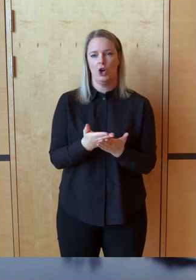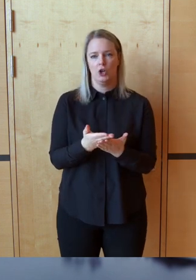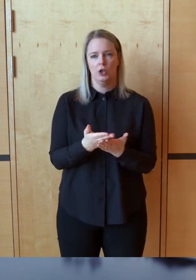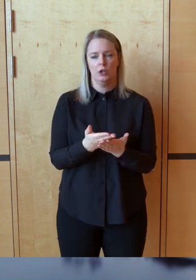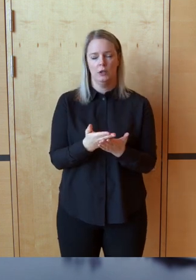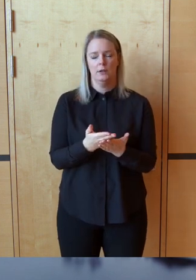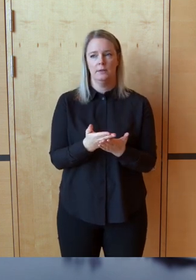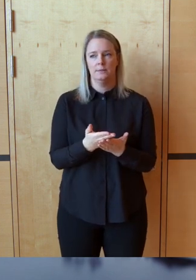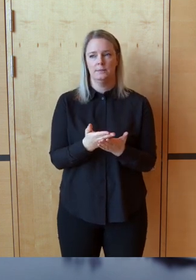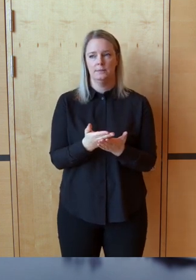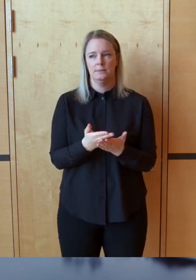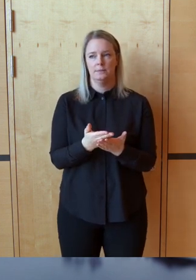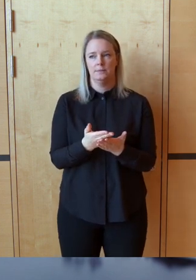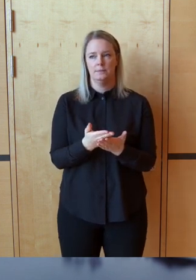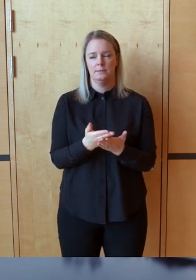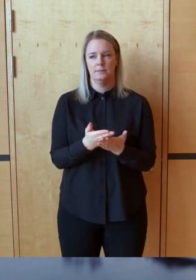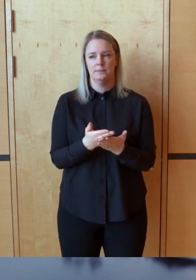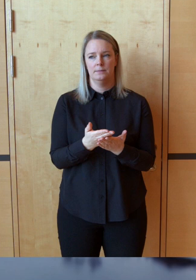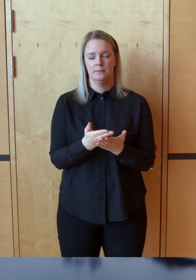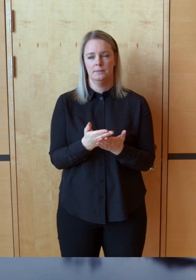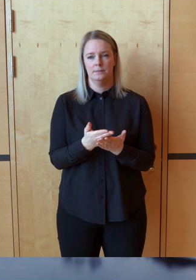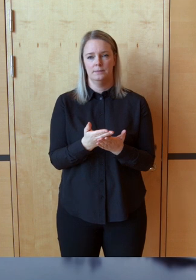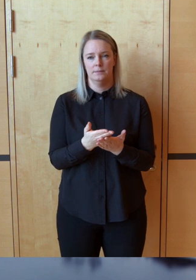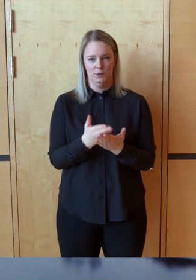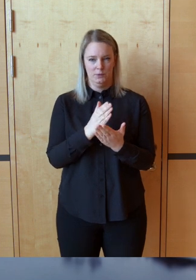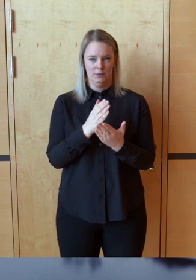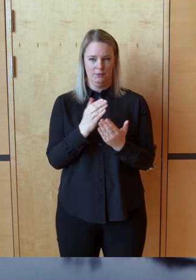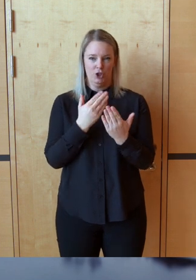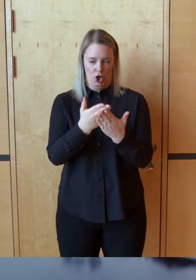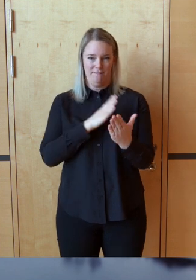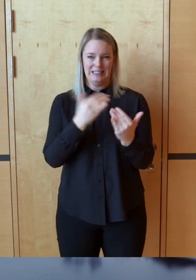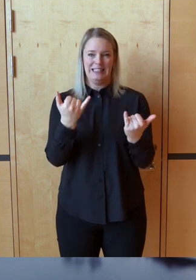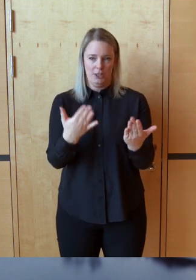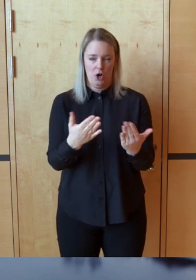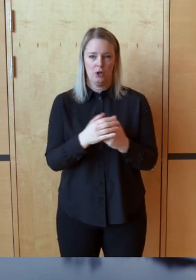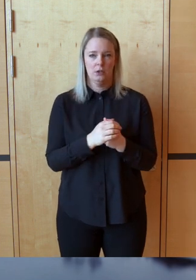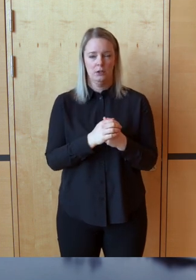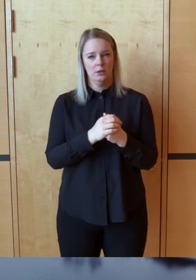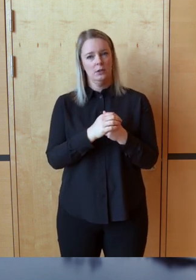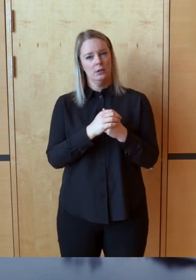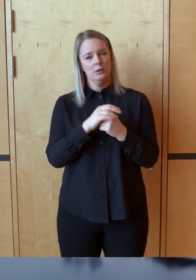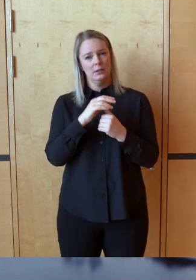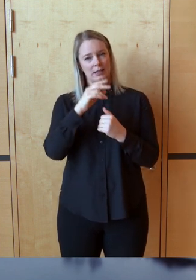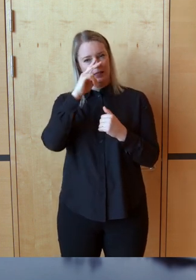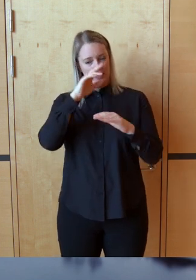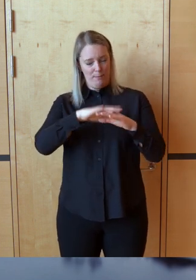Med en sån som det ligger nu när man också titta på hur kan man göra ett Närheten